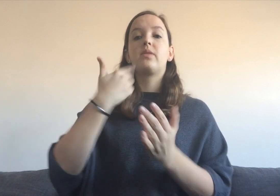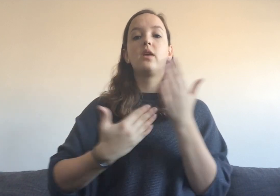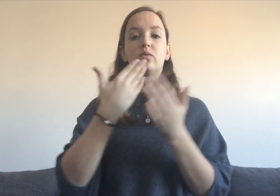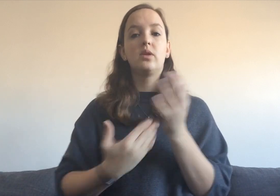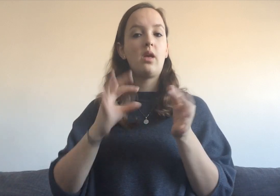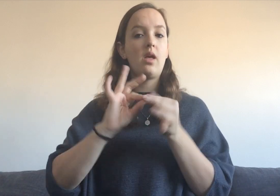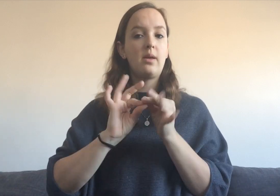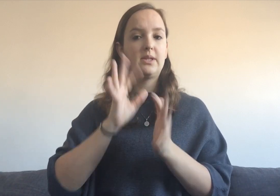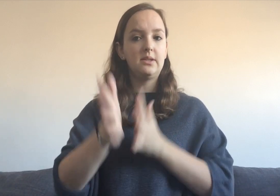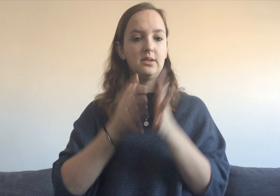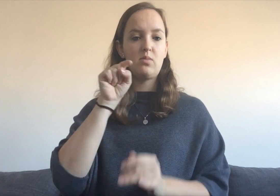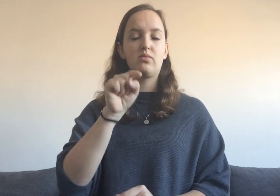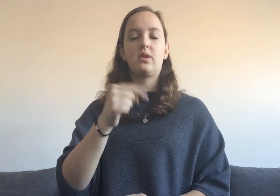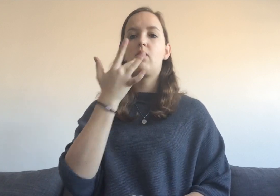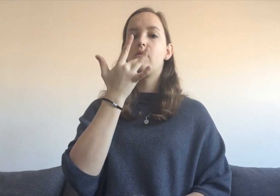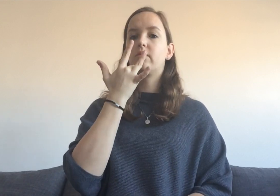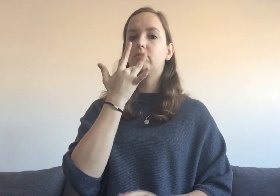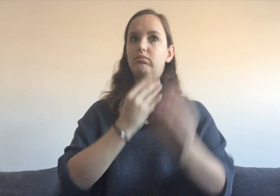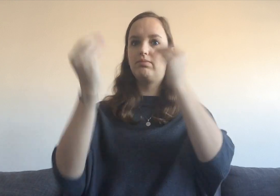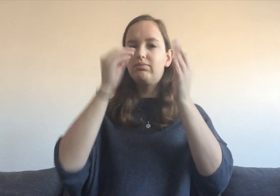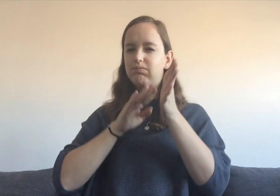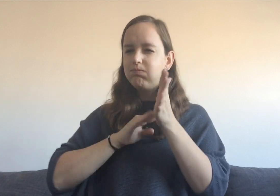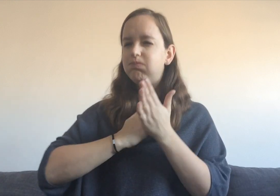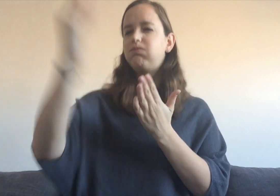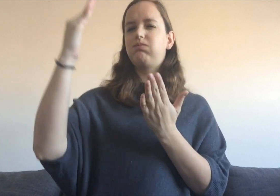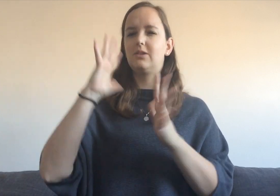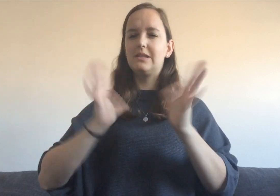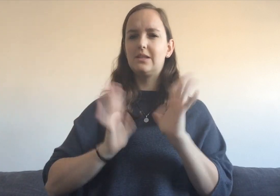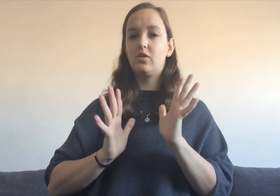Je fais des études d'interprétation en langue des signes et je voulais surtout m'entrainer à signer